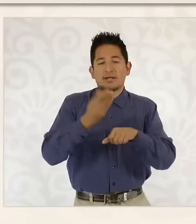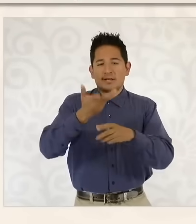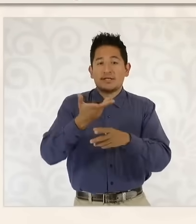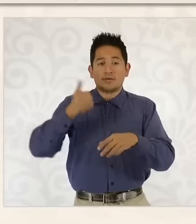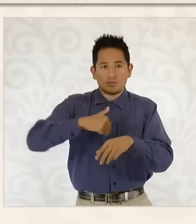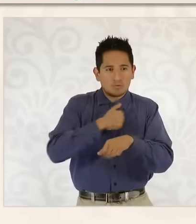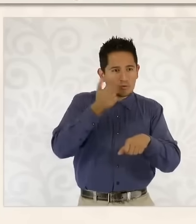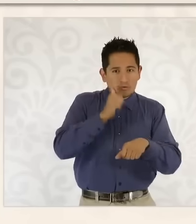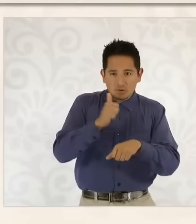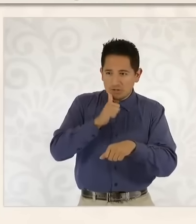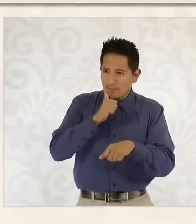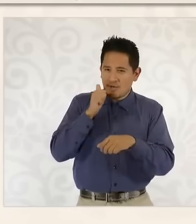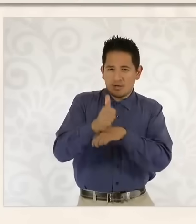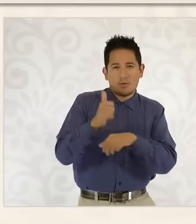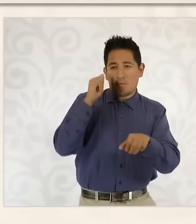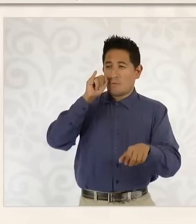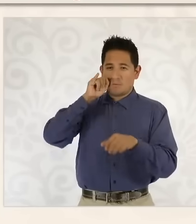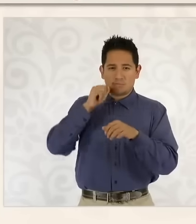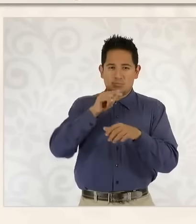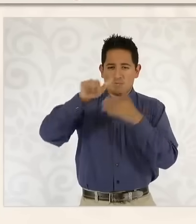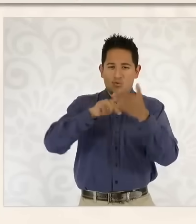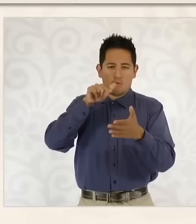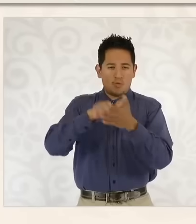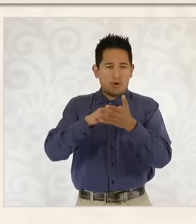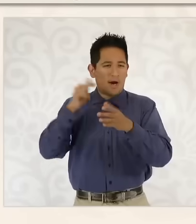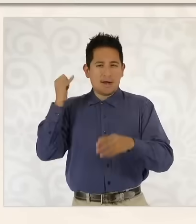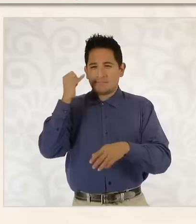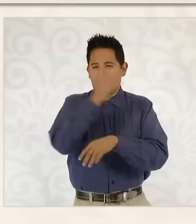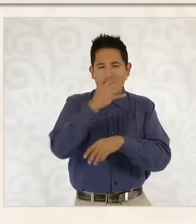y control a distancia. ¿Qué quiero decir con esto? Estamos pendientes todo el momento de los